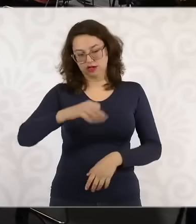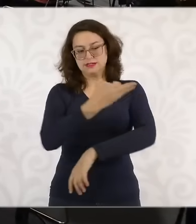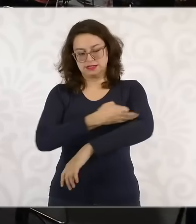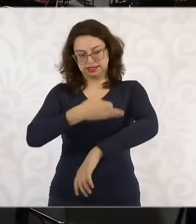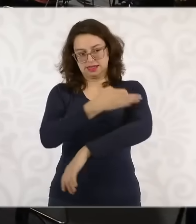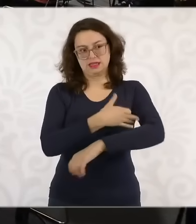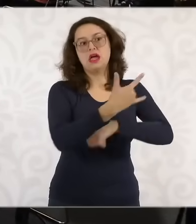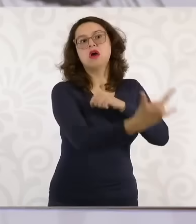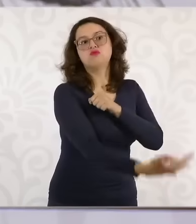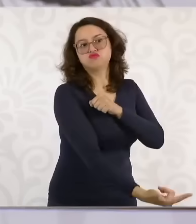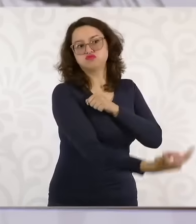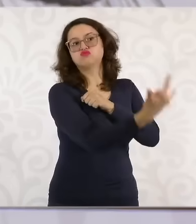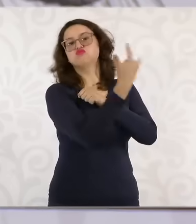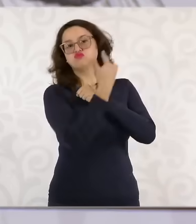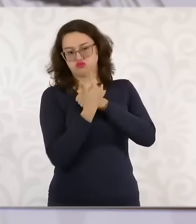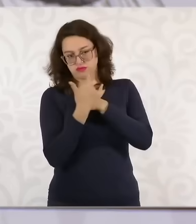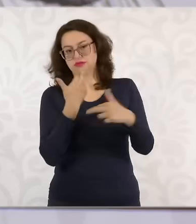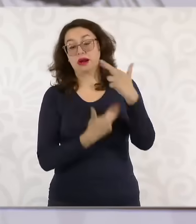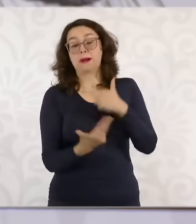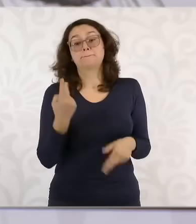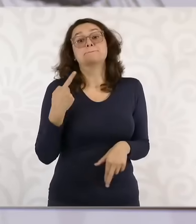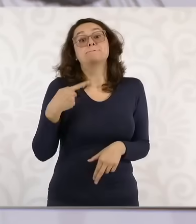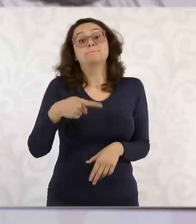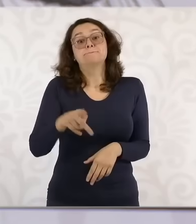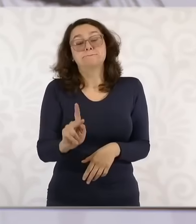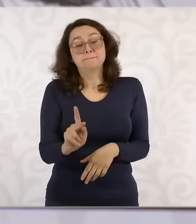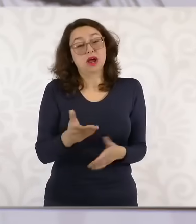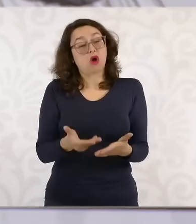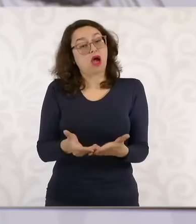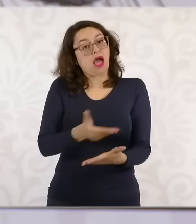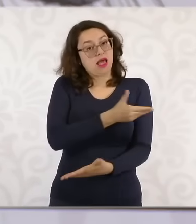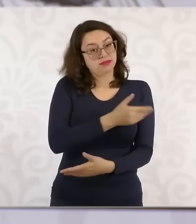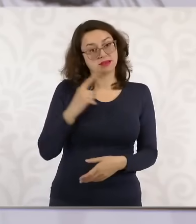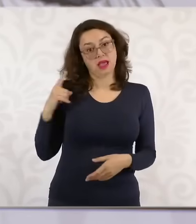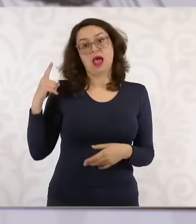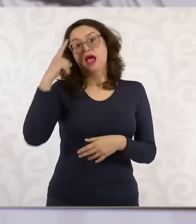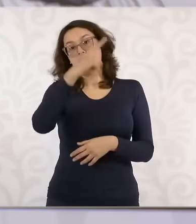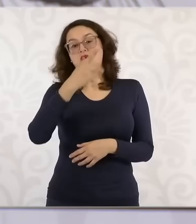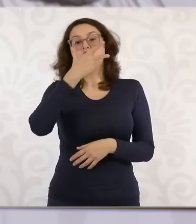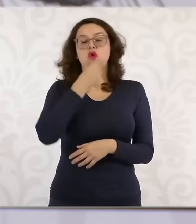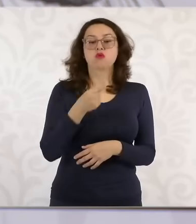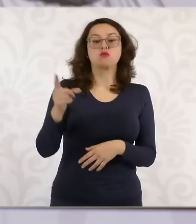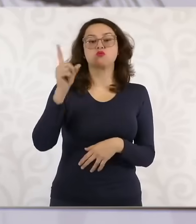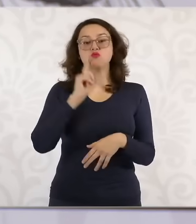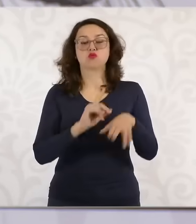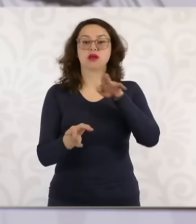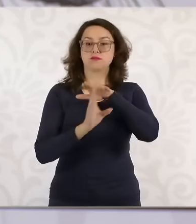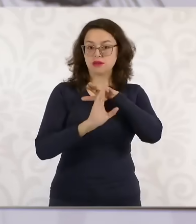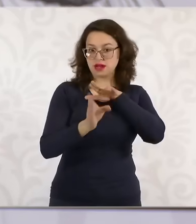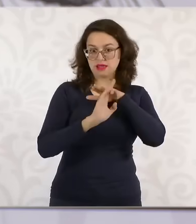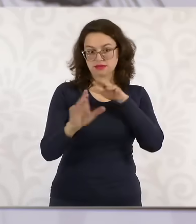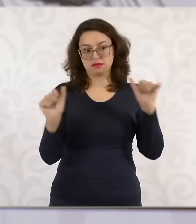también sostendrá un encuentro con hermanas y hermanos migrantes residentes en Estados Unidos,